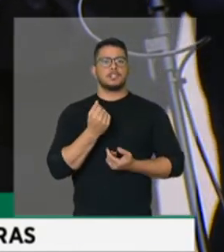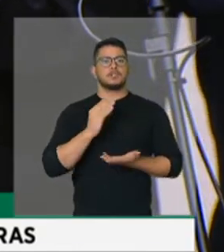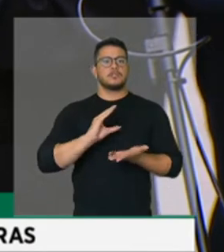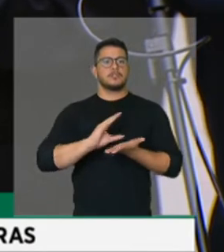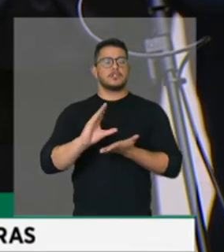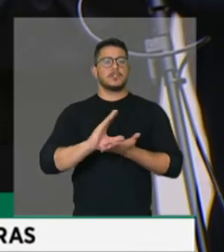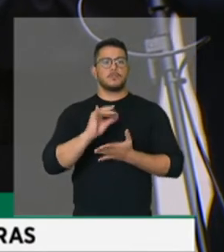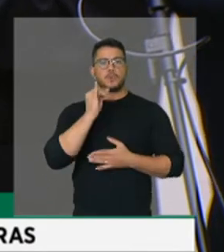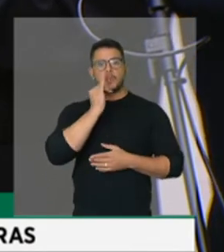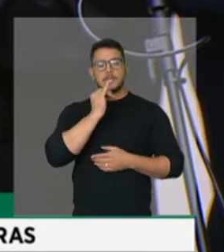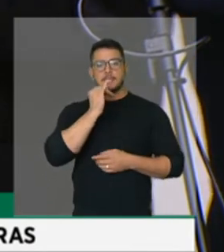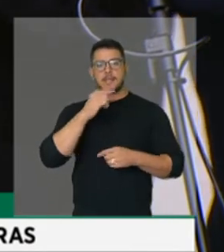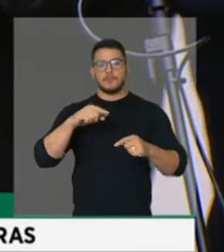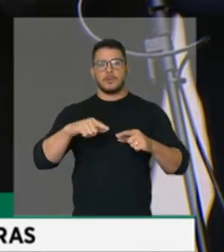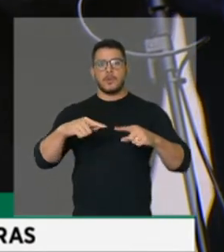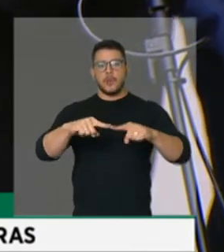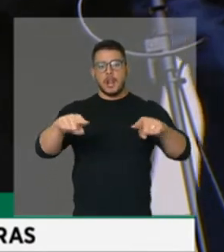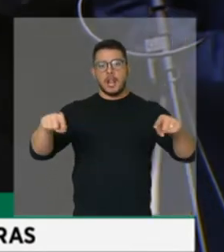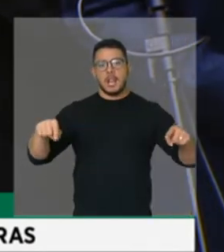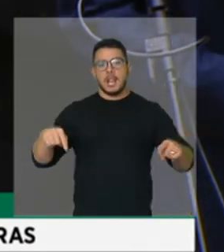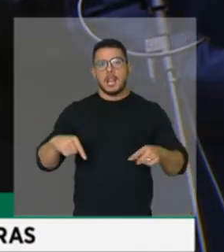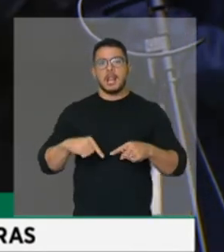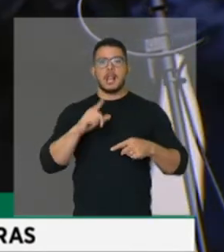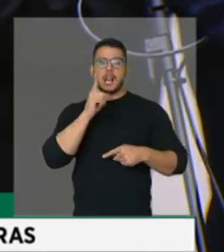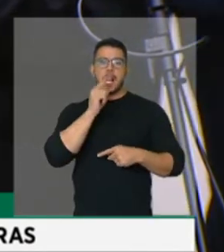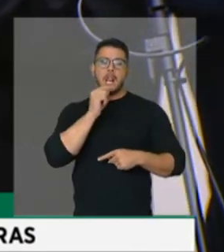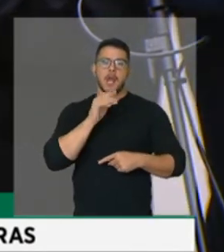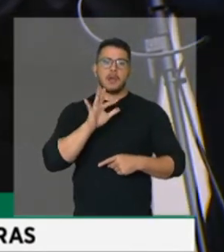DEMOCRATAS. MAIORIA. -- [DEPUTADO]: PRESIDENTE, A MAIORIA ENCAMINHA SIM, GOSTARIA DE